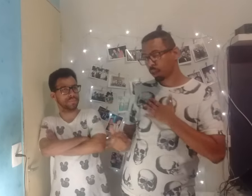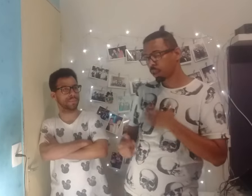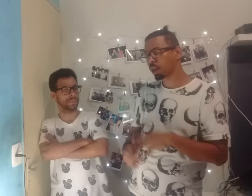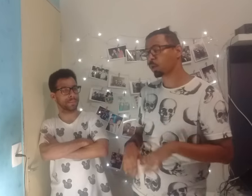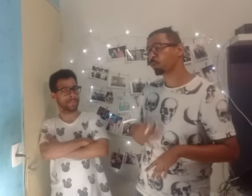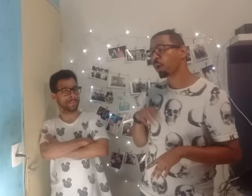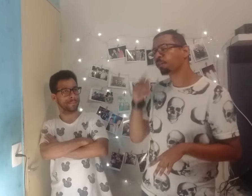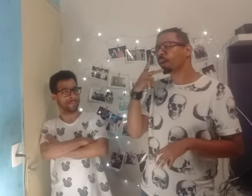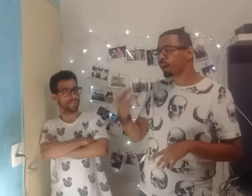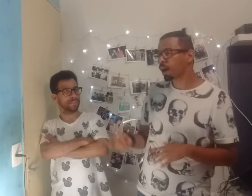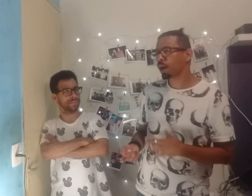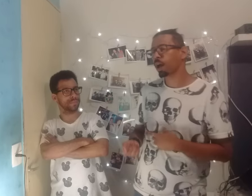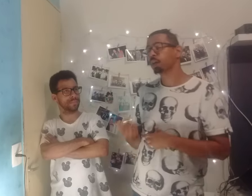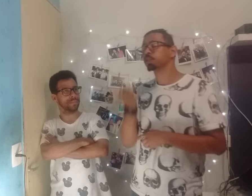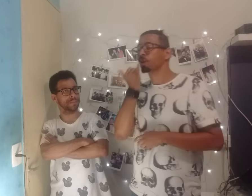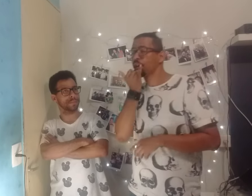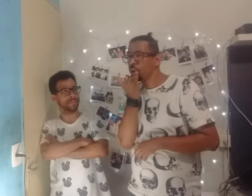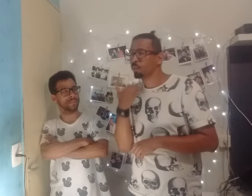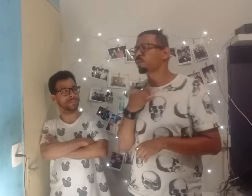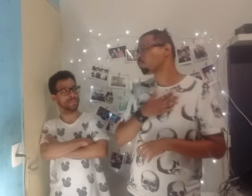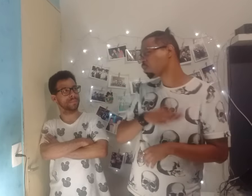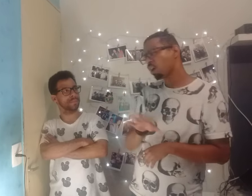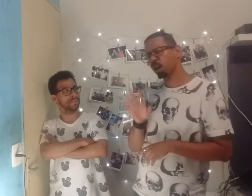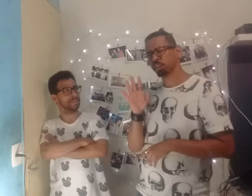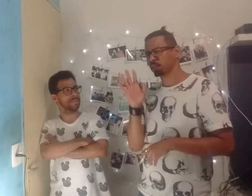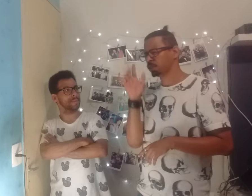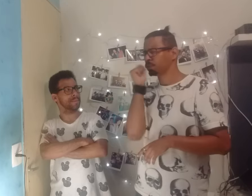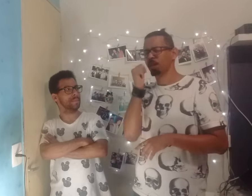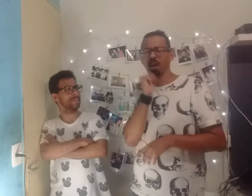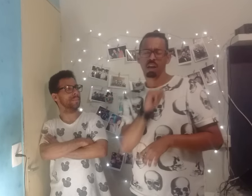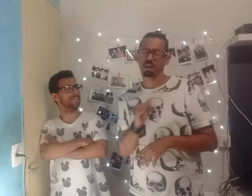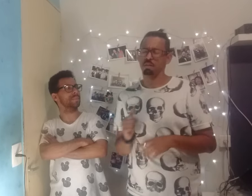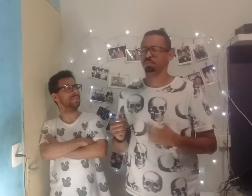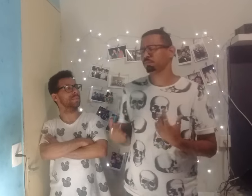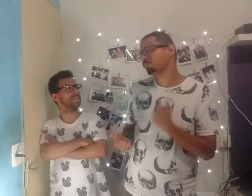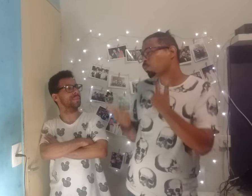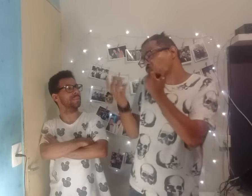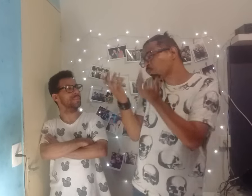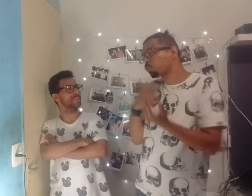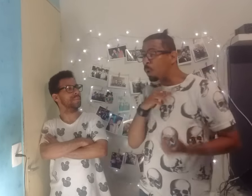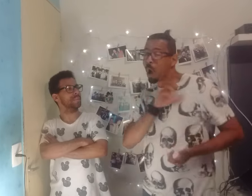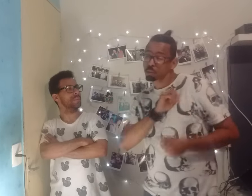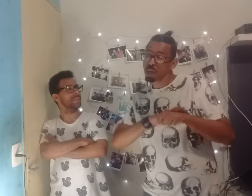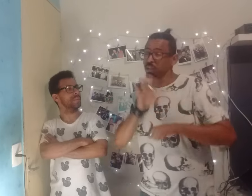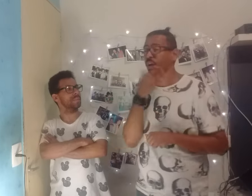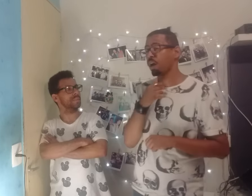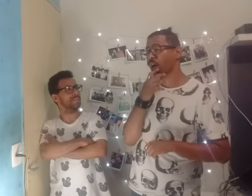desculpe eu não gostei mulher , mais gosto homem